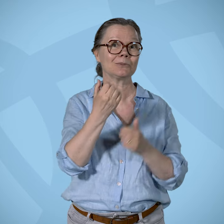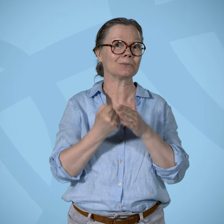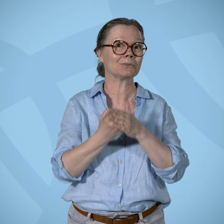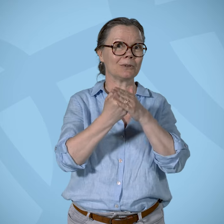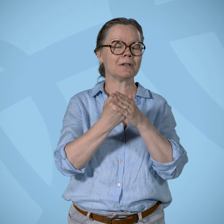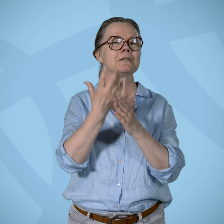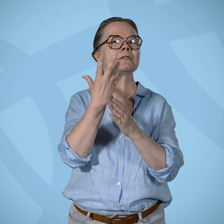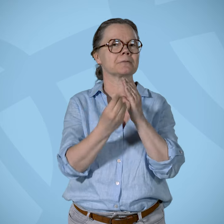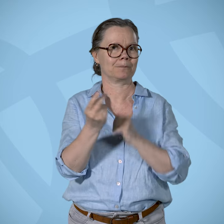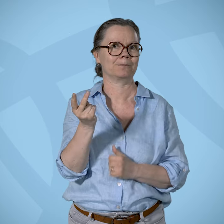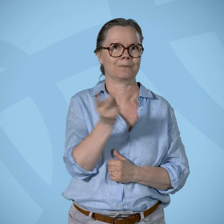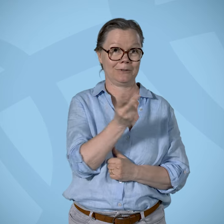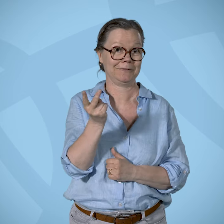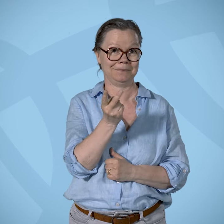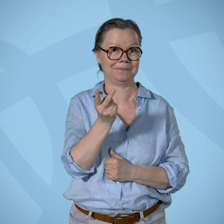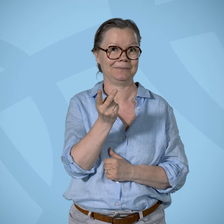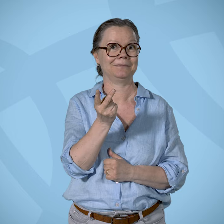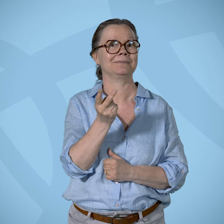Digituki tulee olemaan osa molempia toimintoja: -